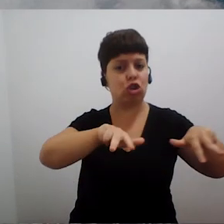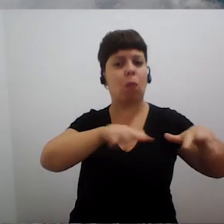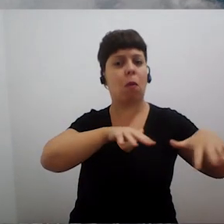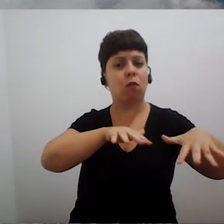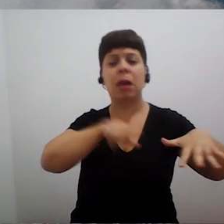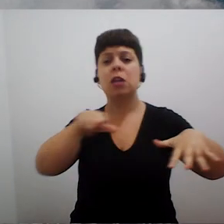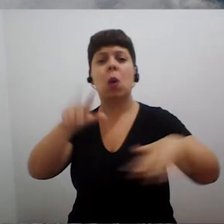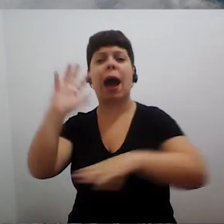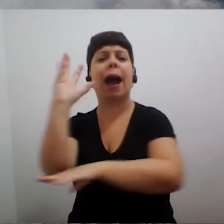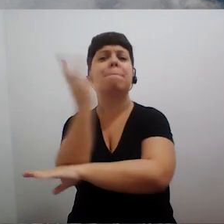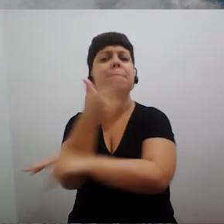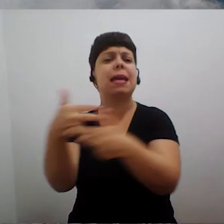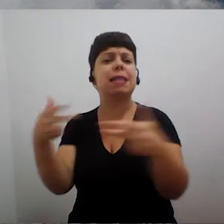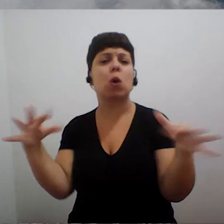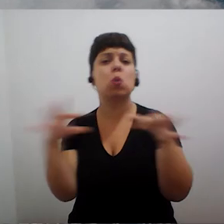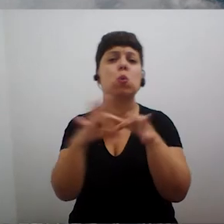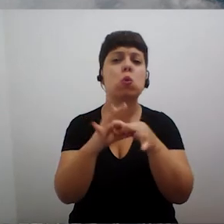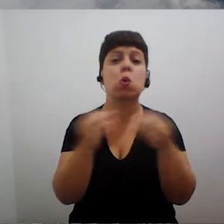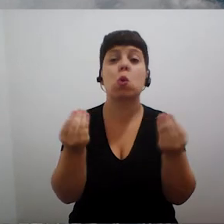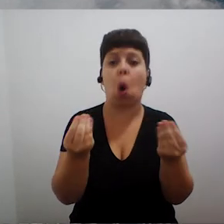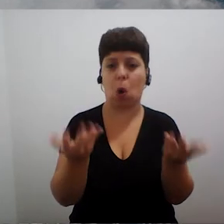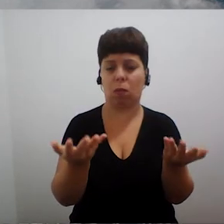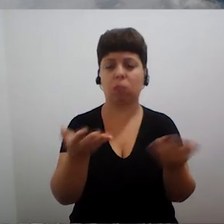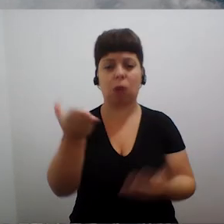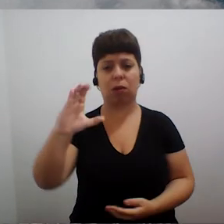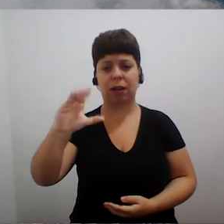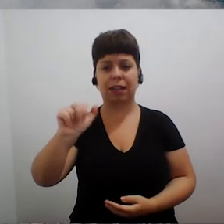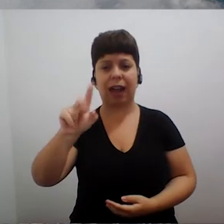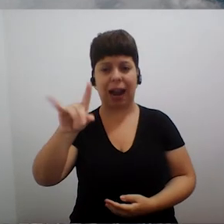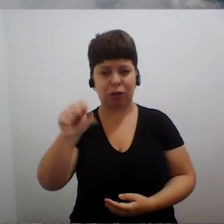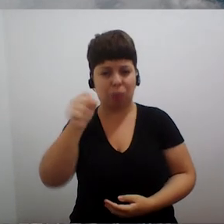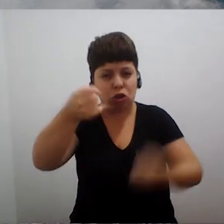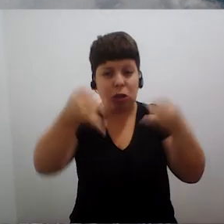Carlos, você poderia fazer essa fala, e também fazer sua autodescrição, por favor?